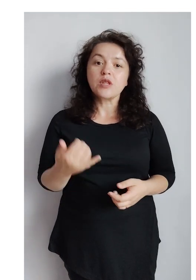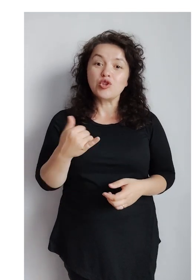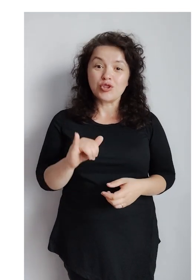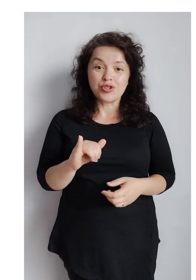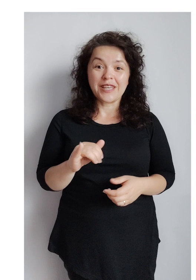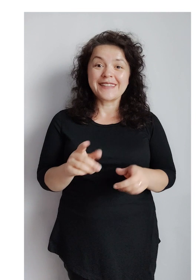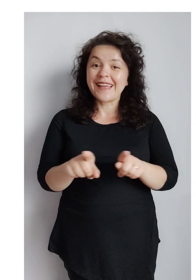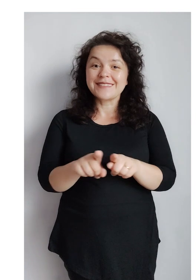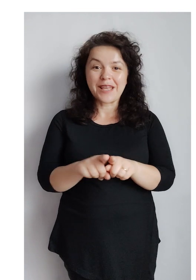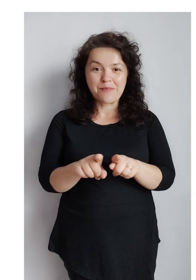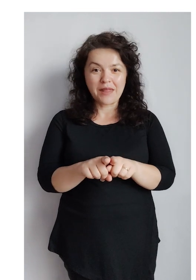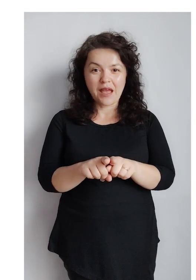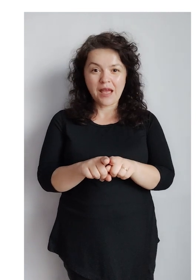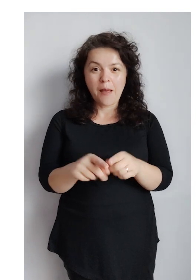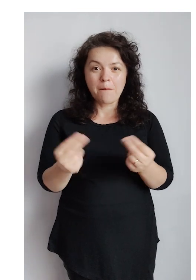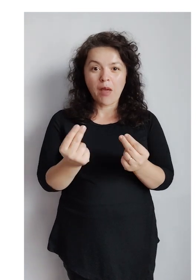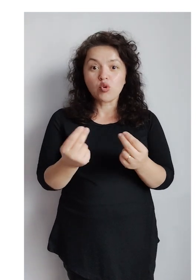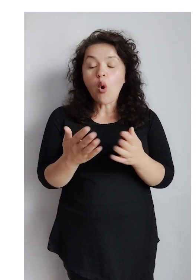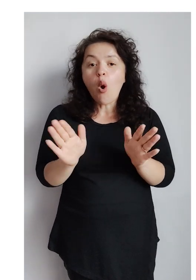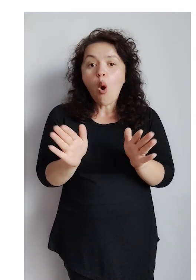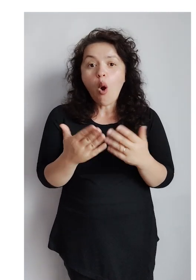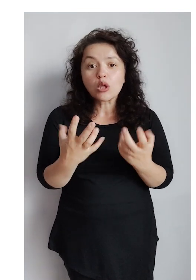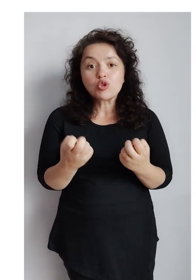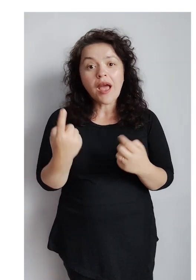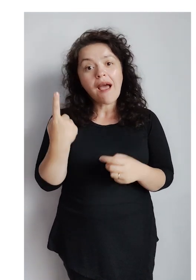Și de asemenea pentru orice alți pasageri